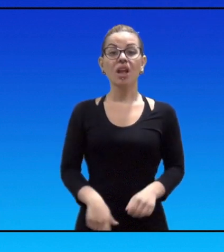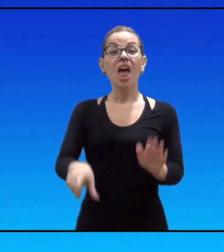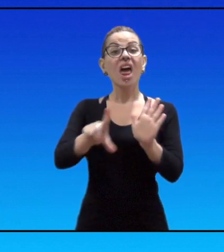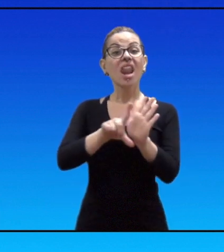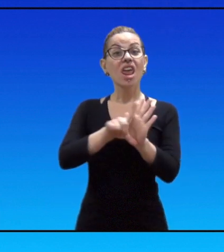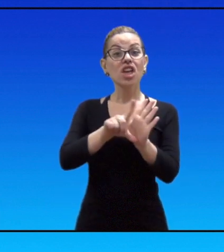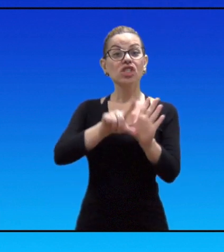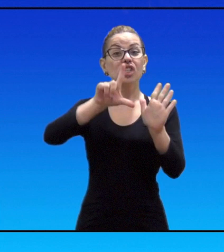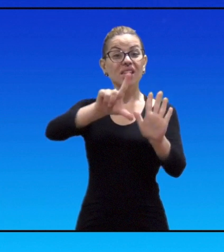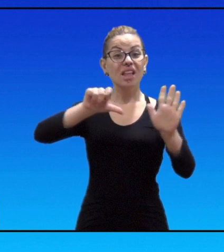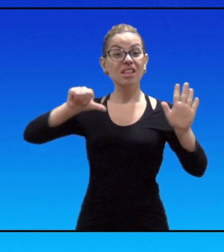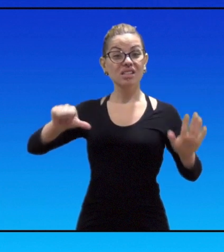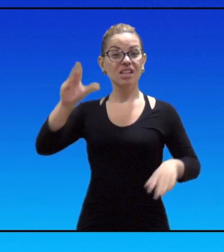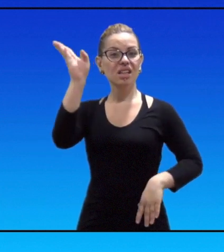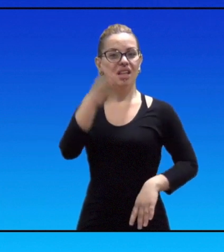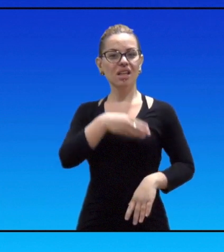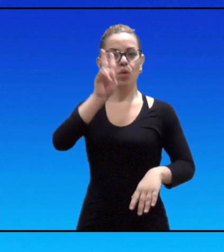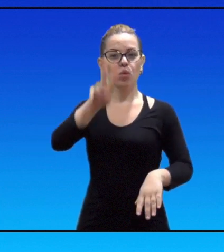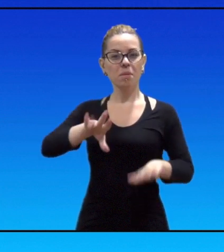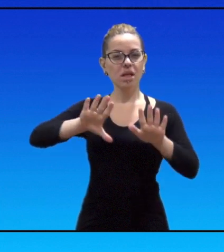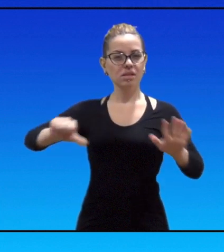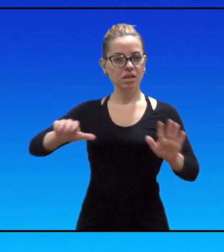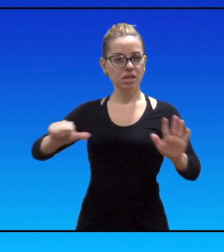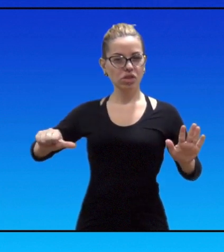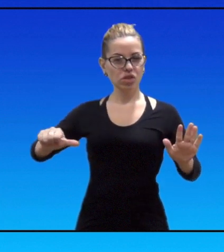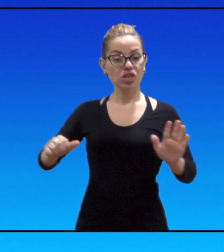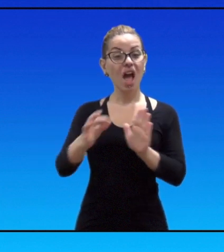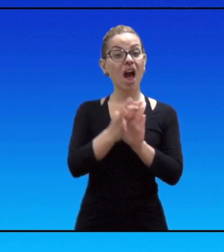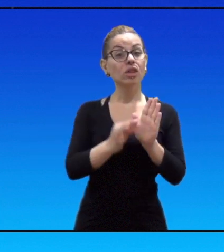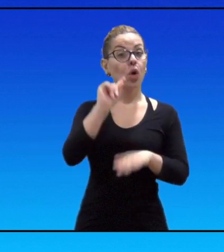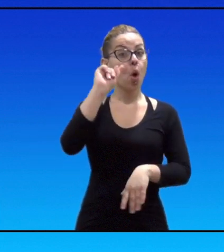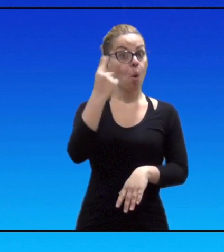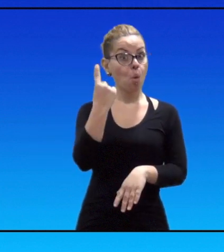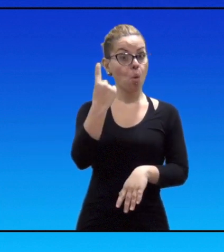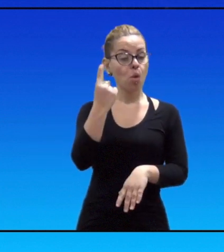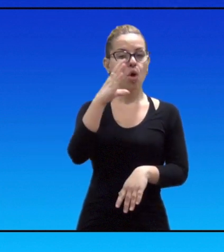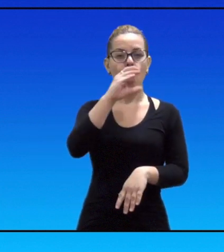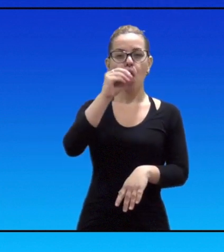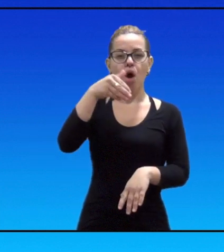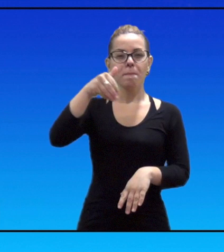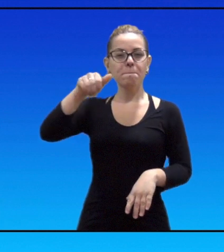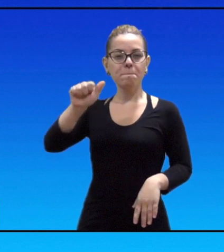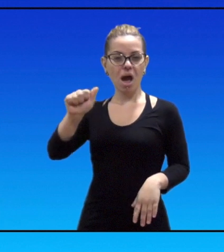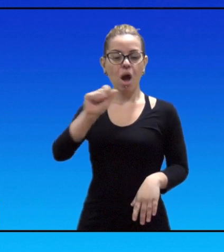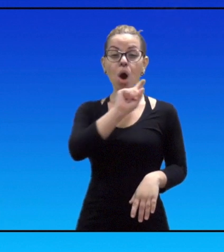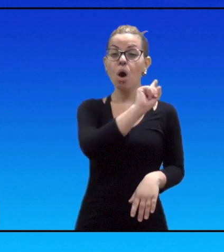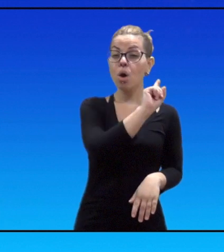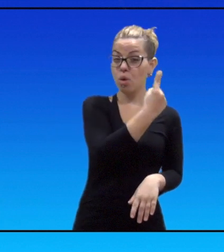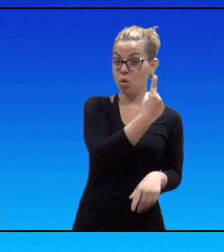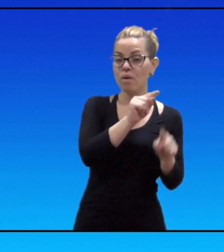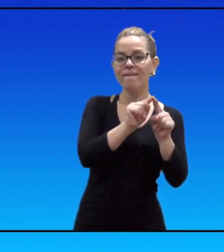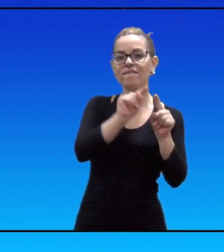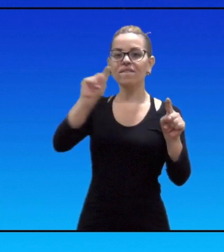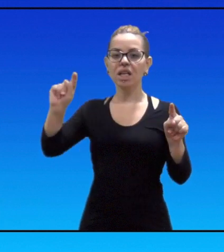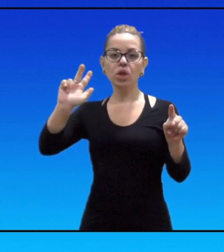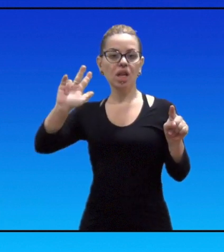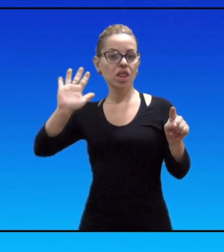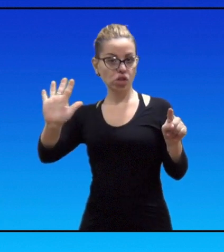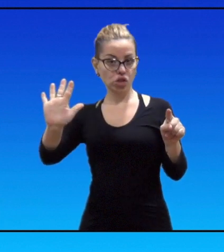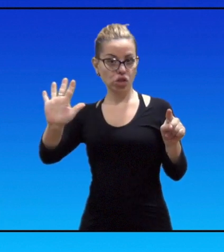La legge 76/2016, all'art. 1, dai commi 1 a 35